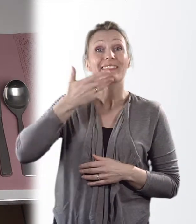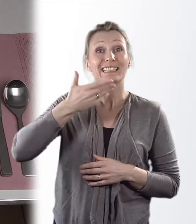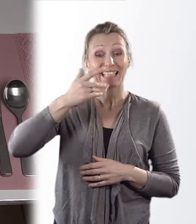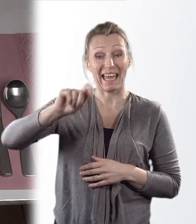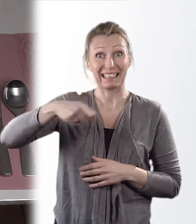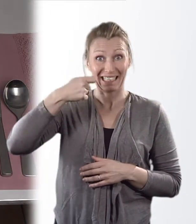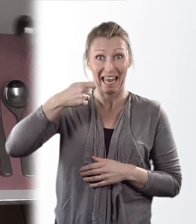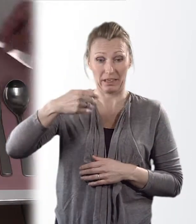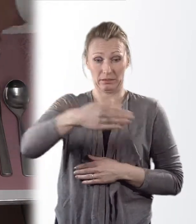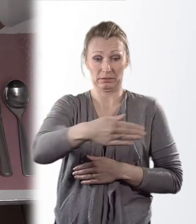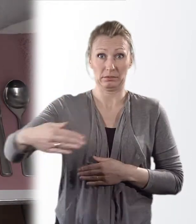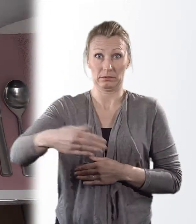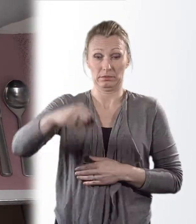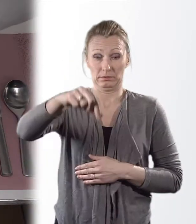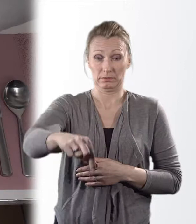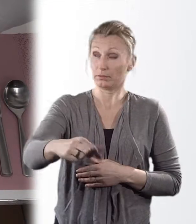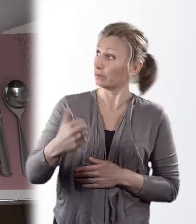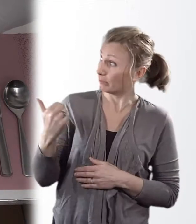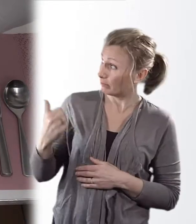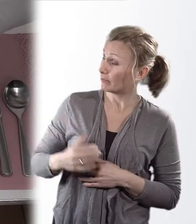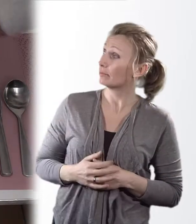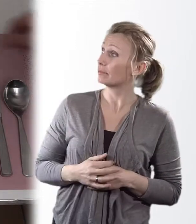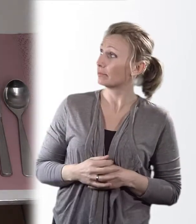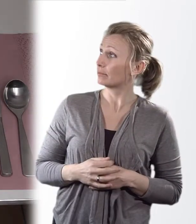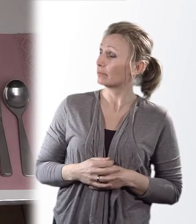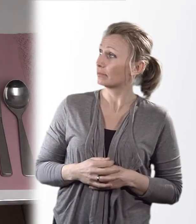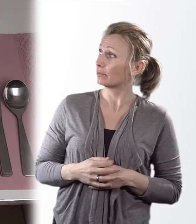Dessertskjeen over tallerkenen.